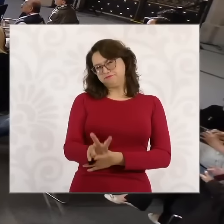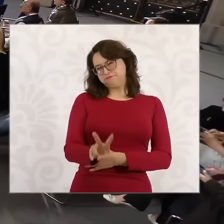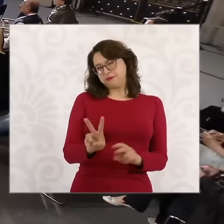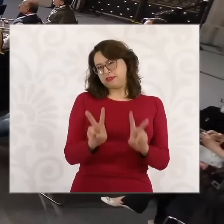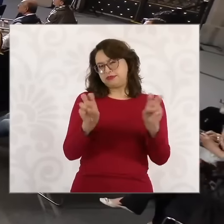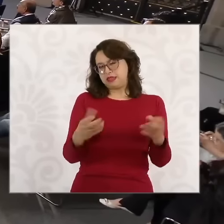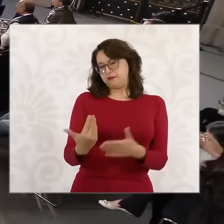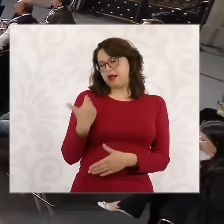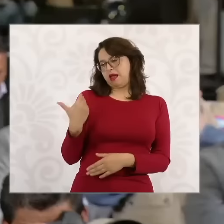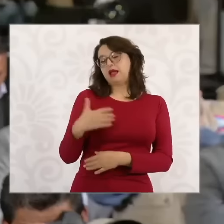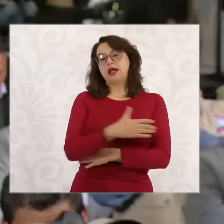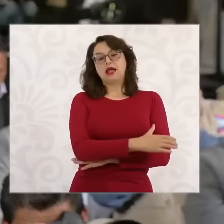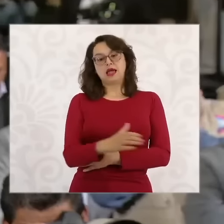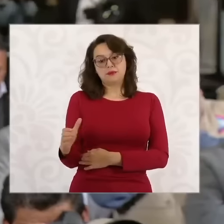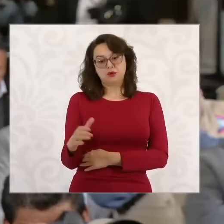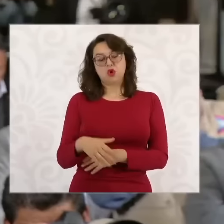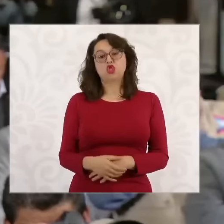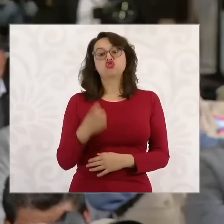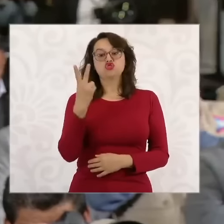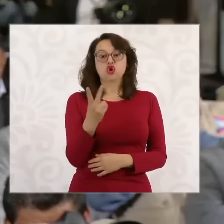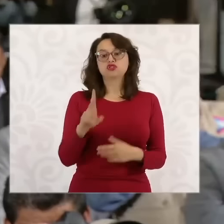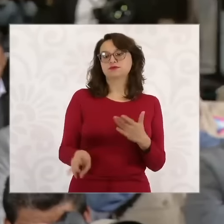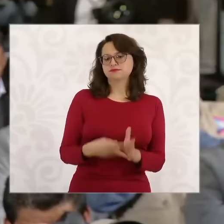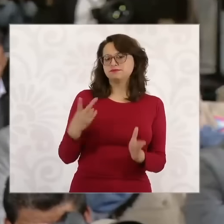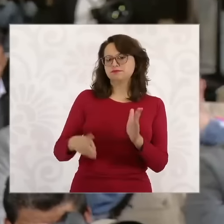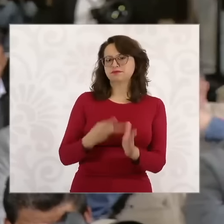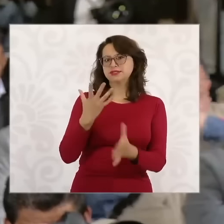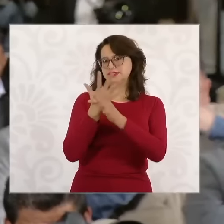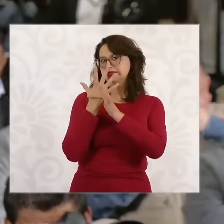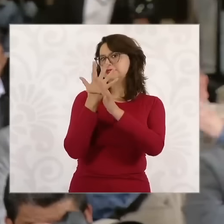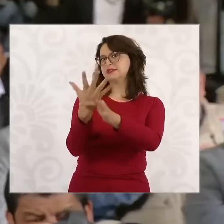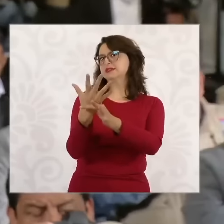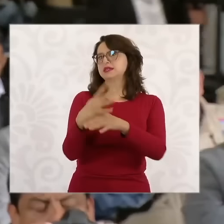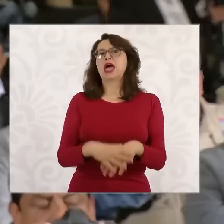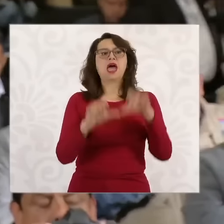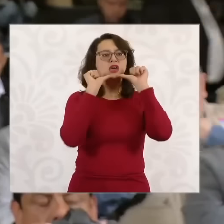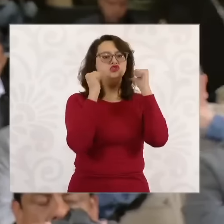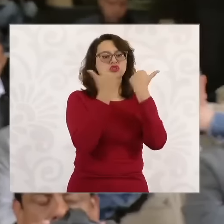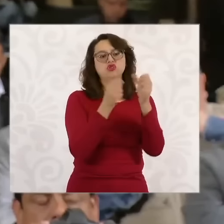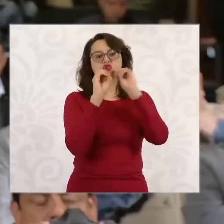la atención que hizo énfasis en dos ocasiones que no se le da este apoyo a una organización,